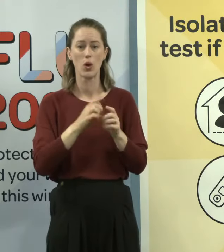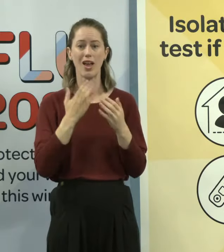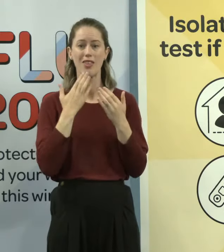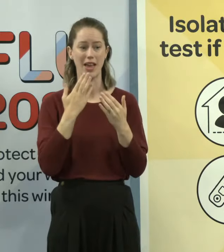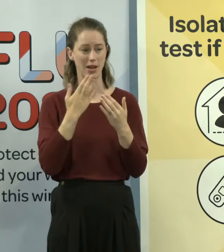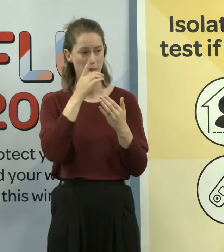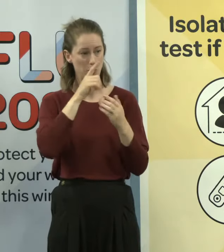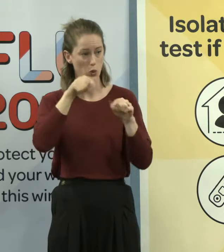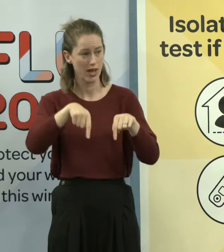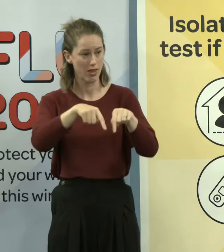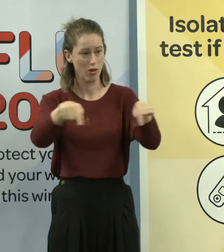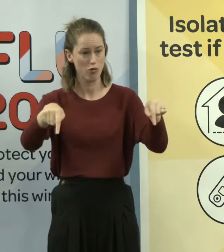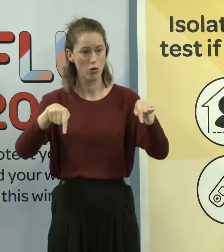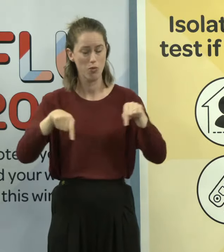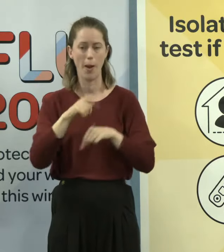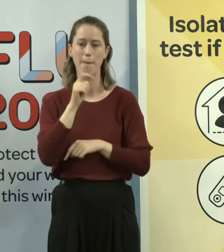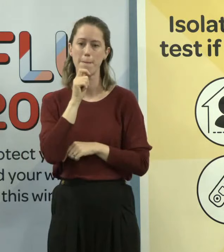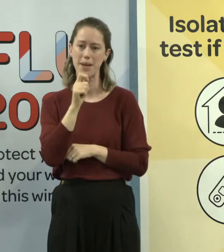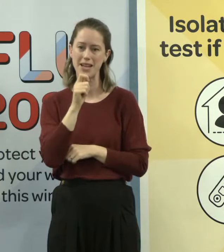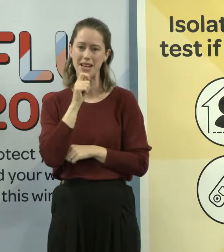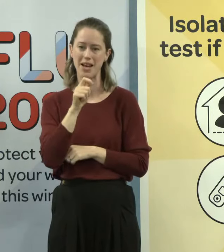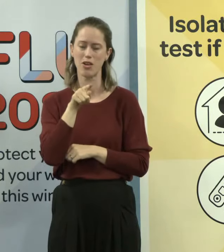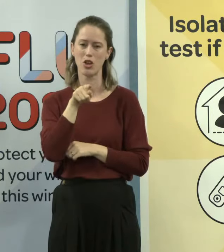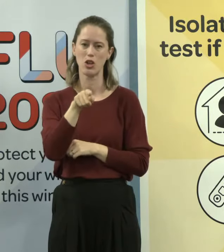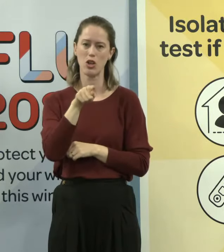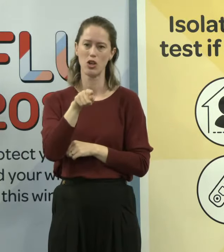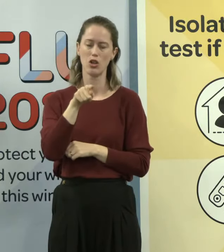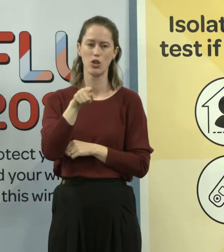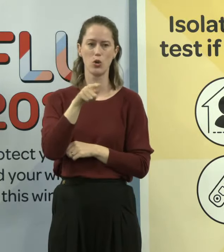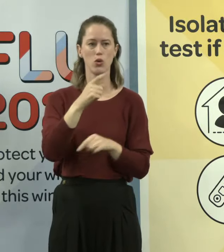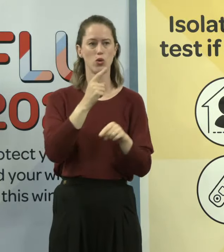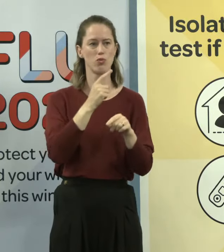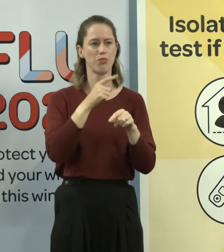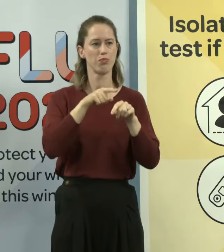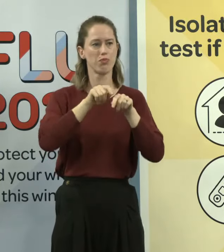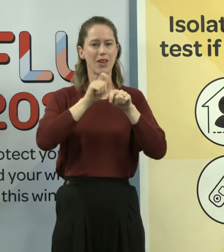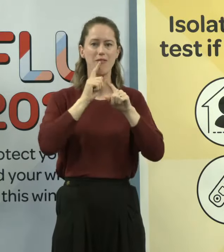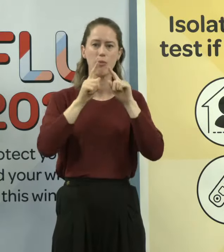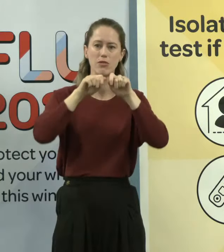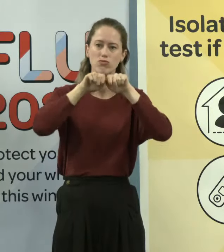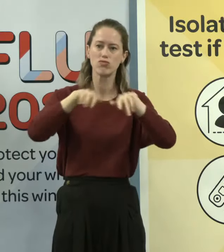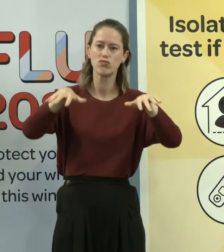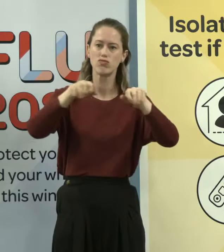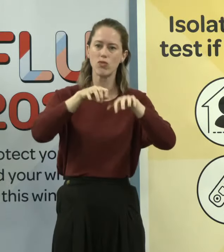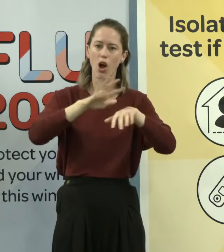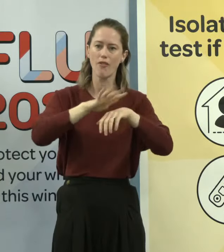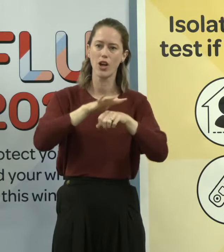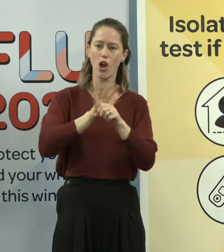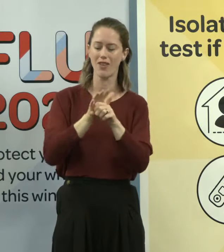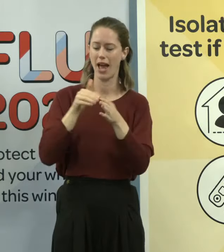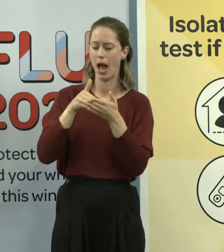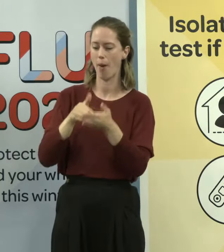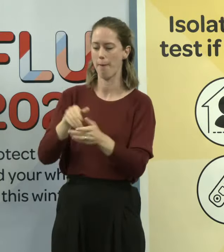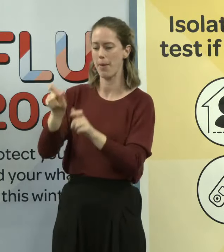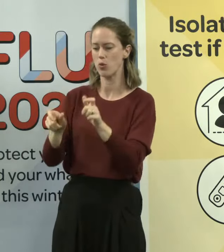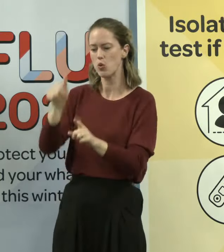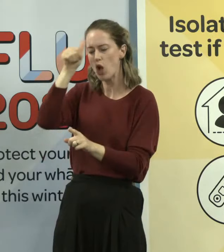te waahi kei reira tatou i tenei ra, mo te aha kua he roera o te